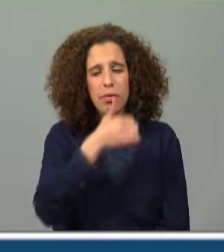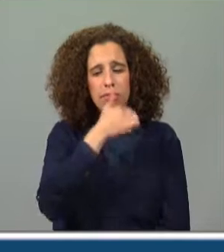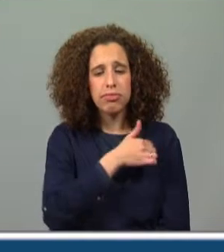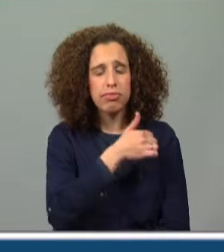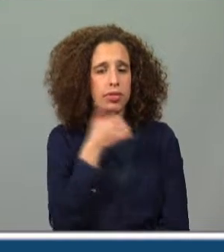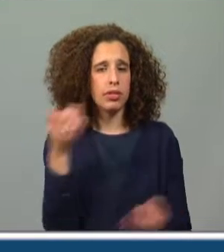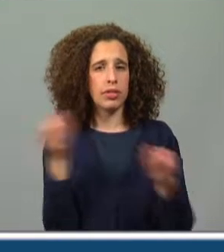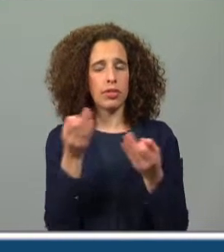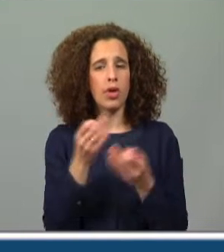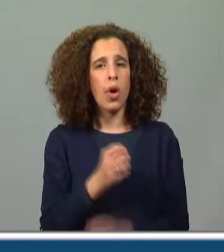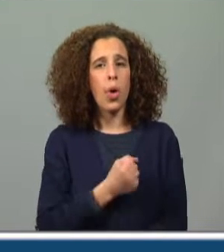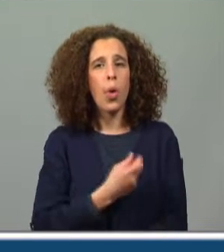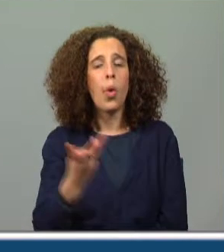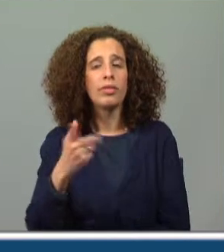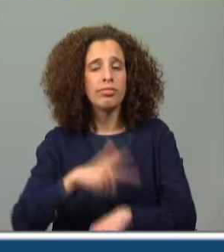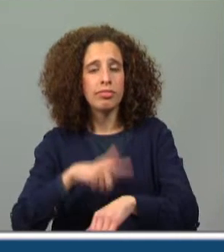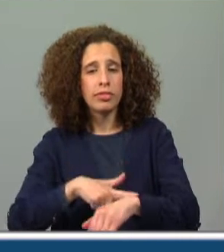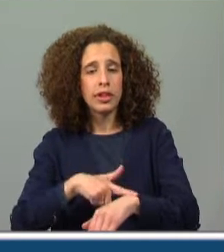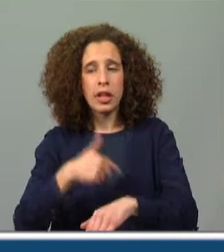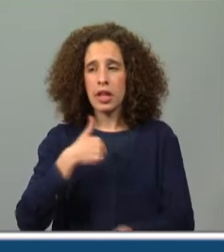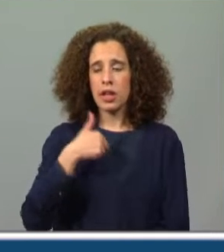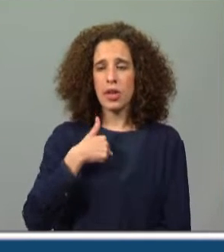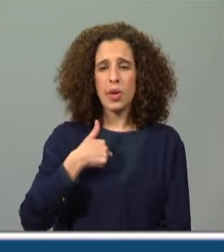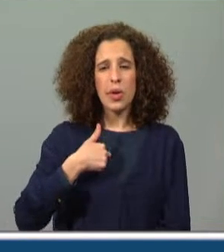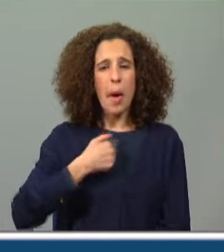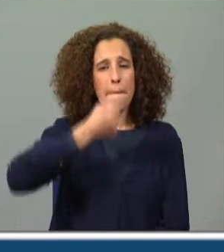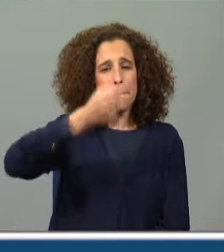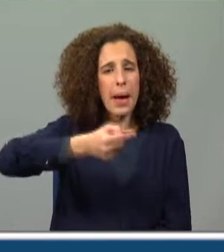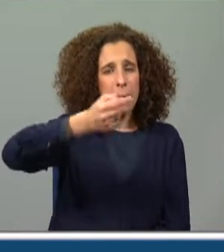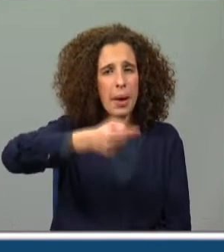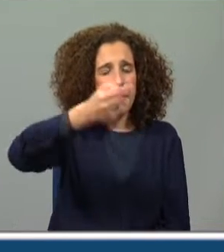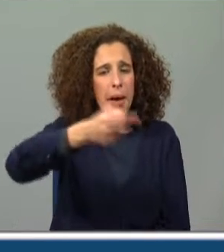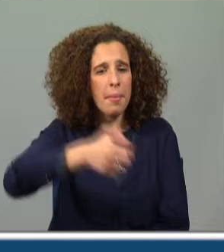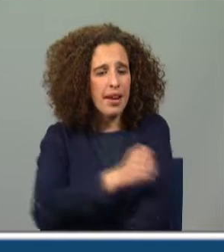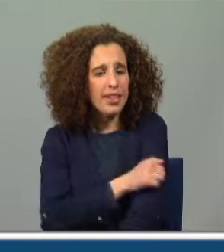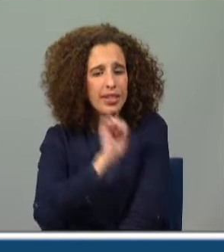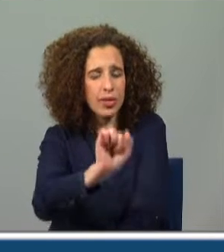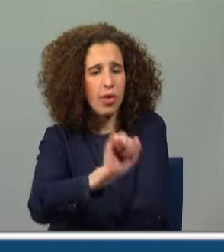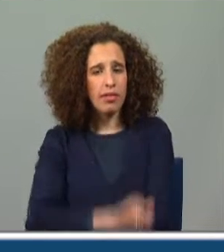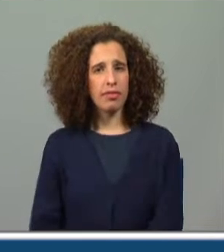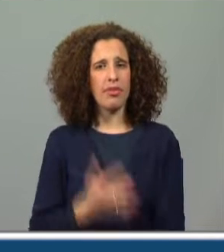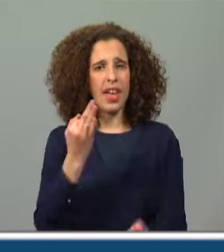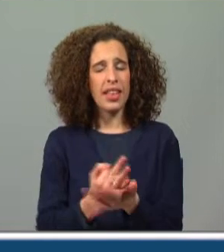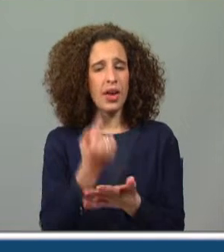quanto tempo eu ia diariamente a sua casa sem faltar um dia sequer às vezes 我每天去你家多久有時一天也不會缺席的家